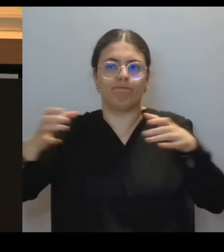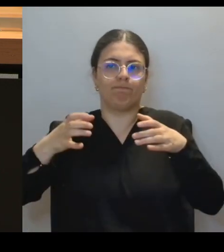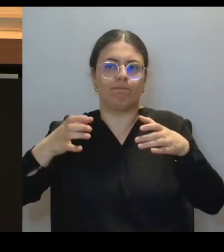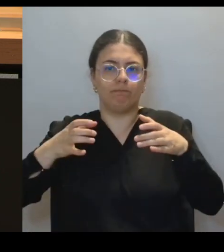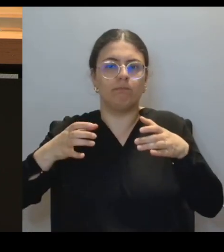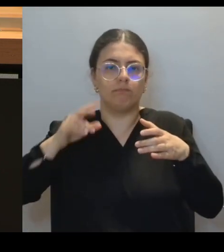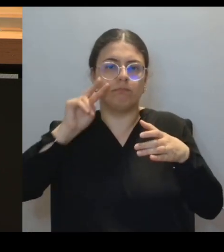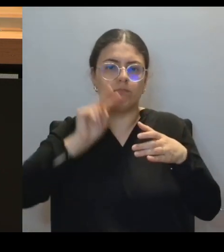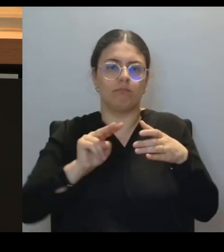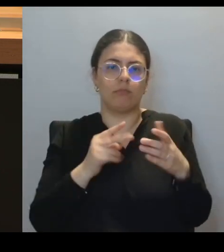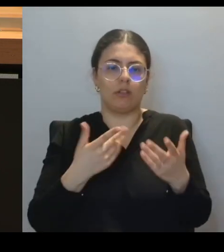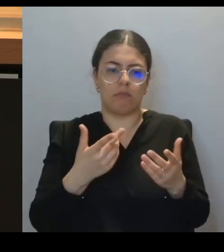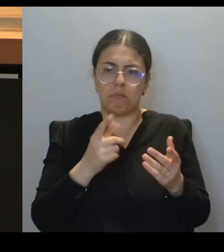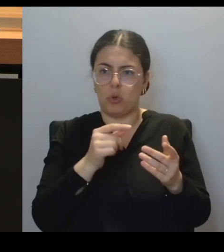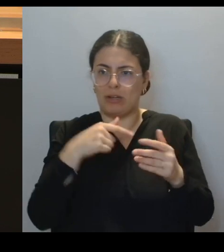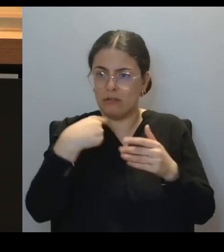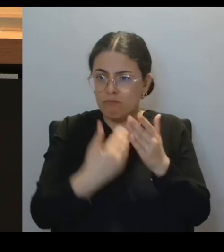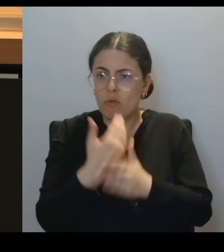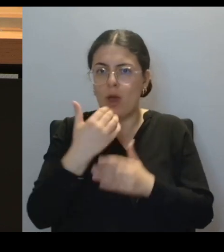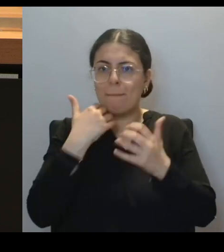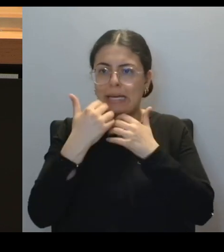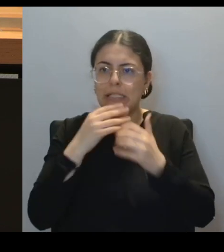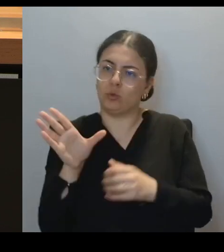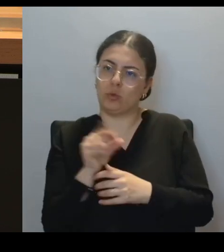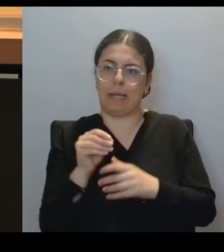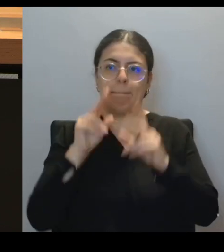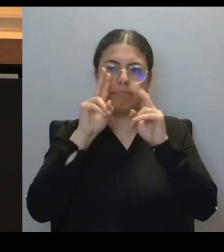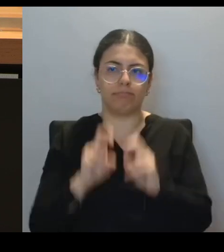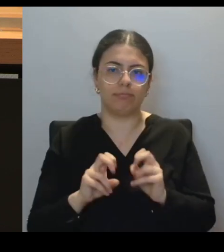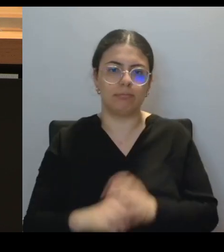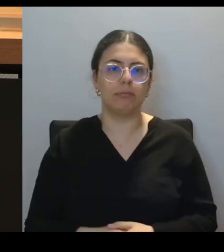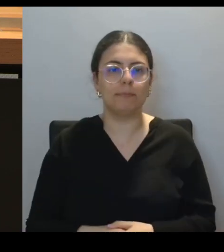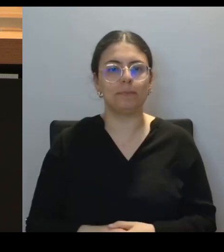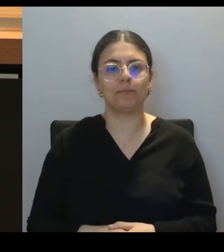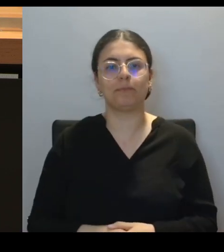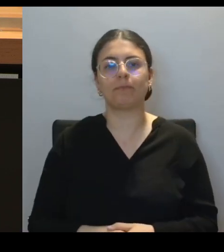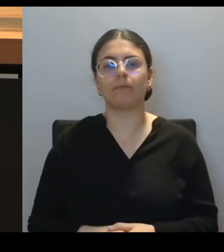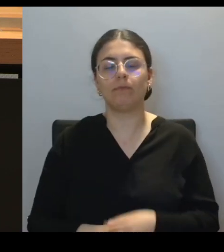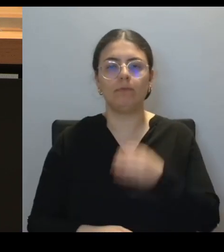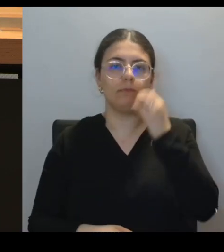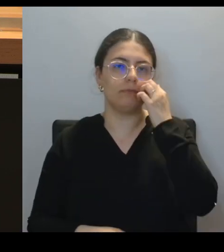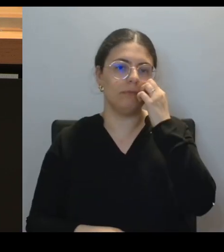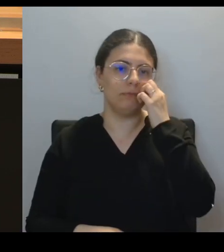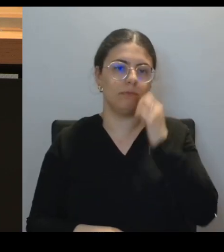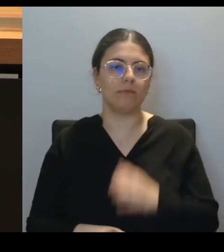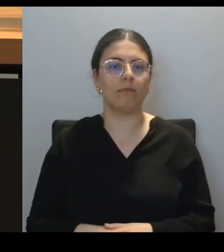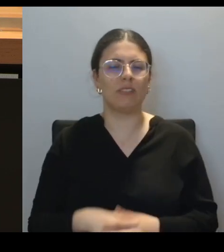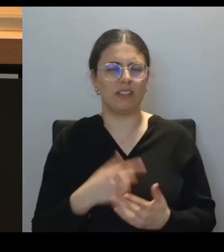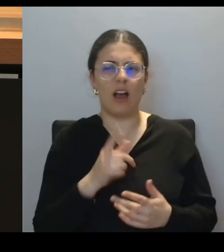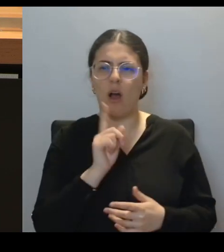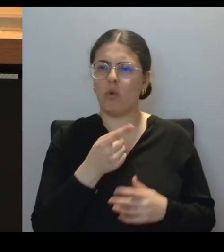Dann gibt es noch was, was vergessen worden ist in dem Antrag. Zwar steht drin, es sollen einbezogen werden, die